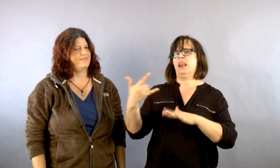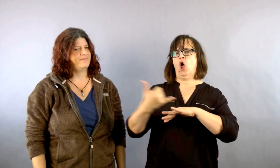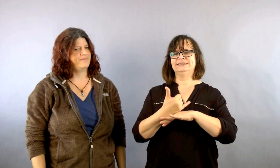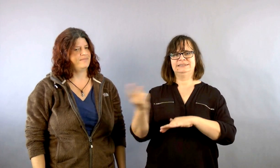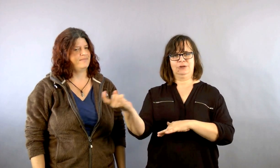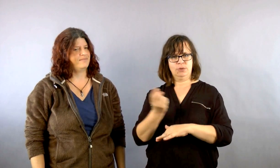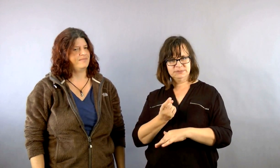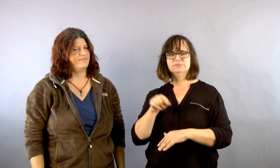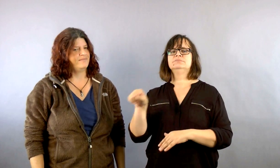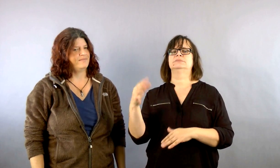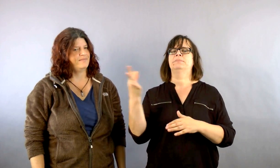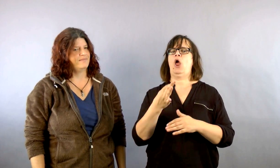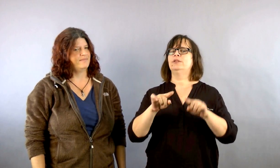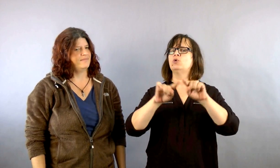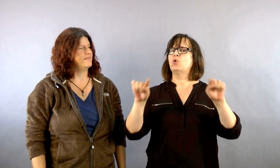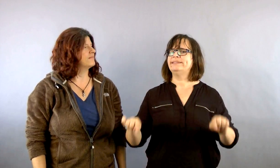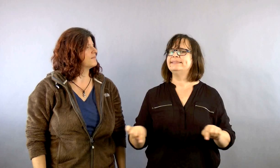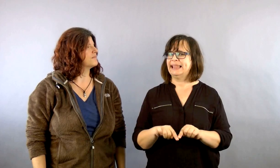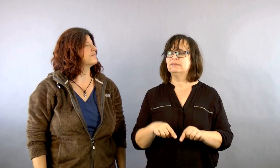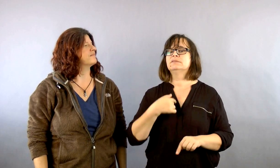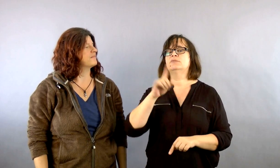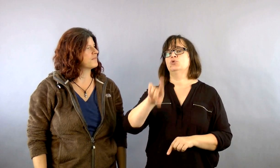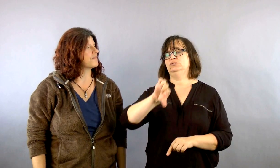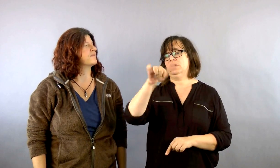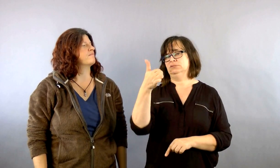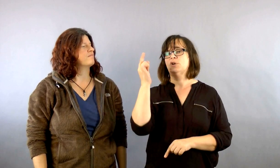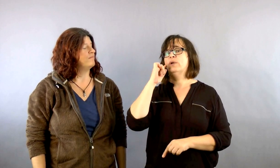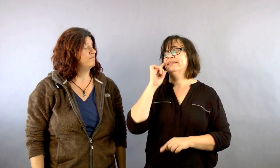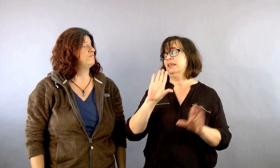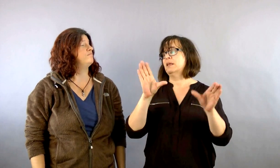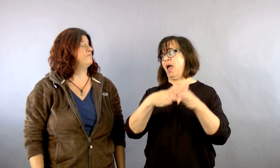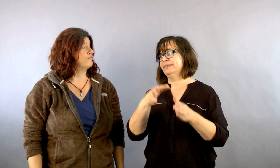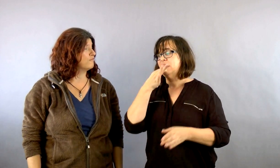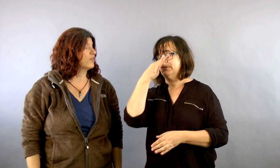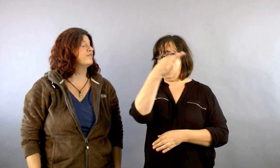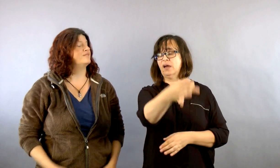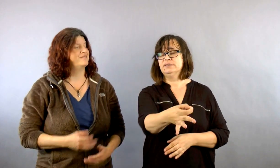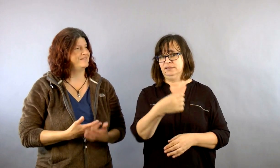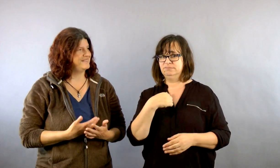Wenn bisher eine Hochzeit statt findet, müssen wir für die Urkunde bei der Wohnortgemeinde nachfragen